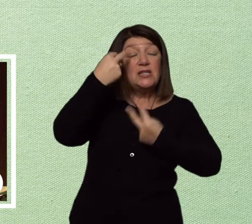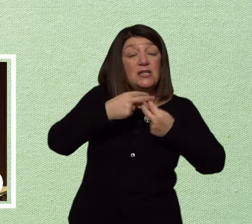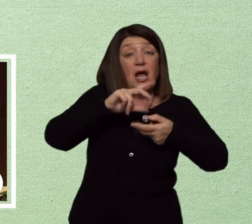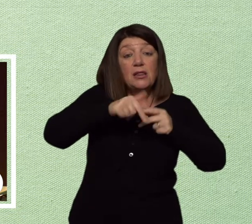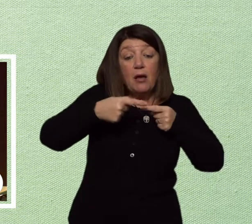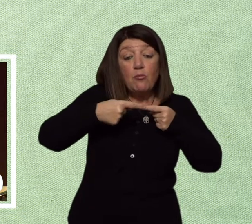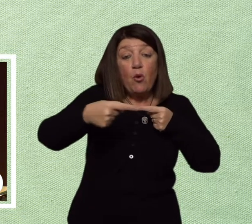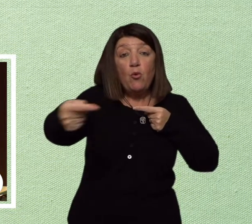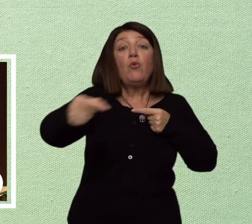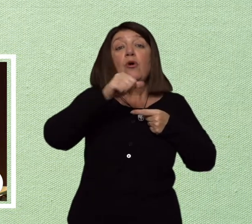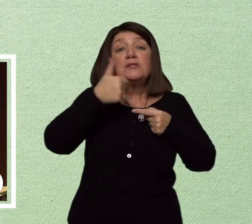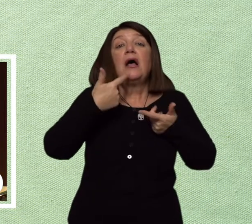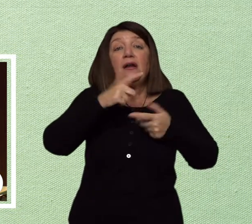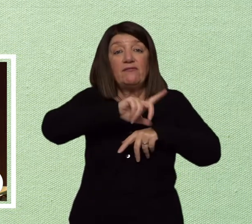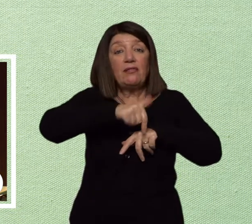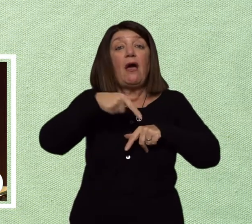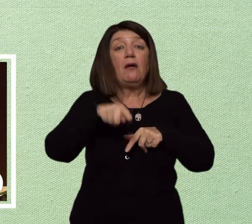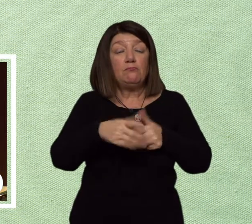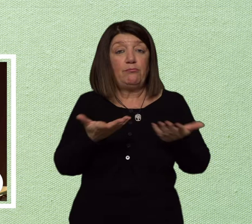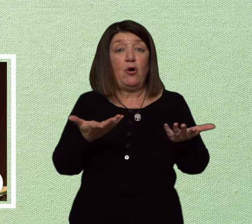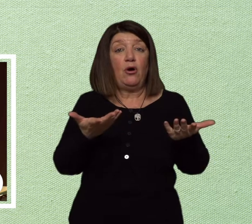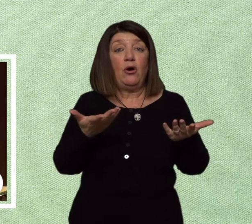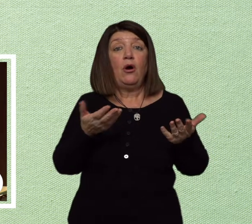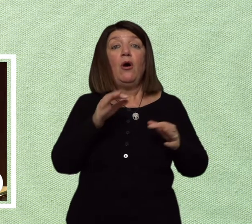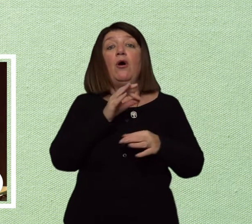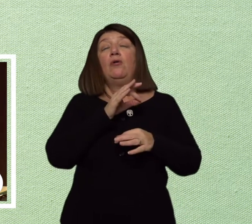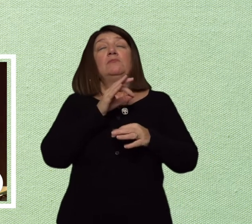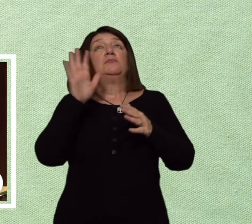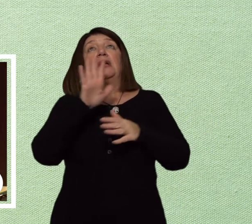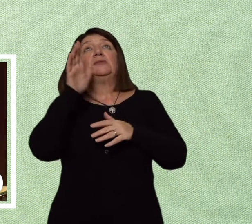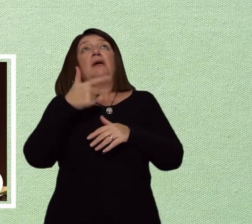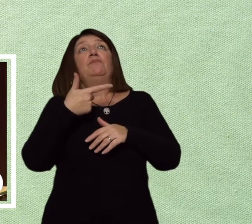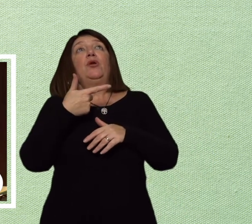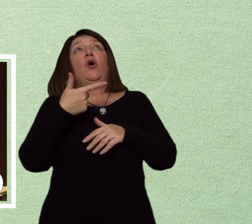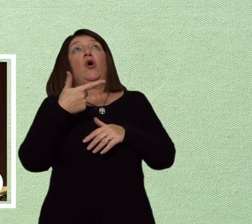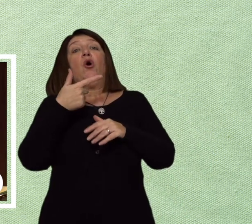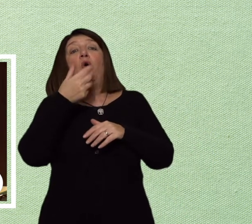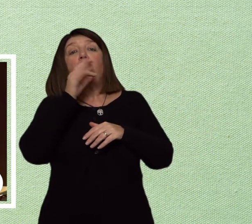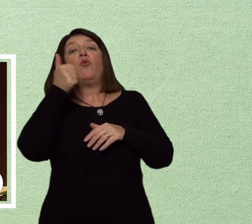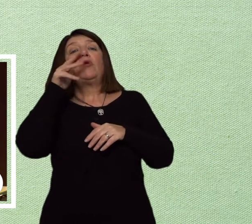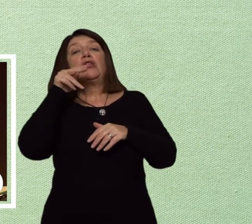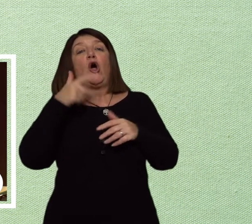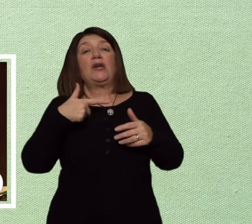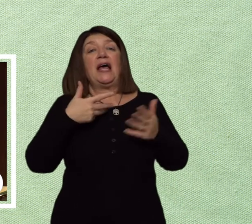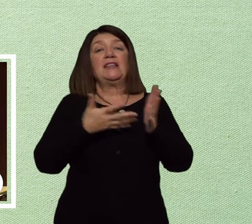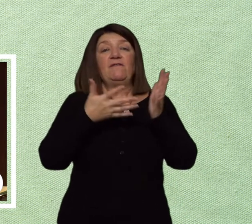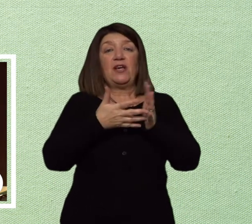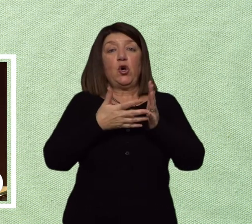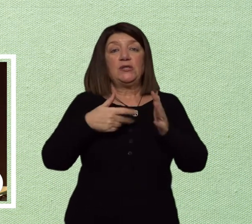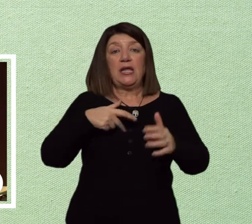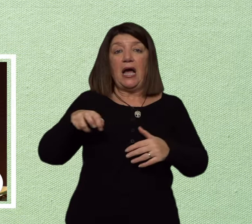mi immagino l'uscita di una di una donna che ha difficoltà a muoversi in città e che quindi arriva